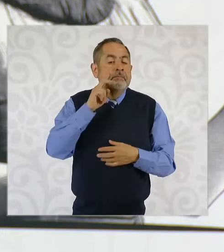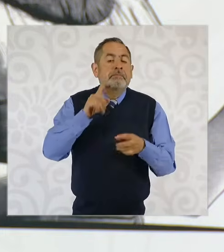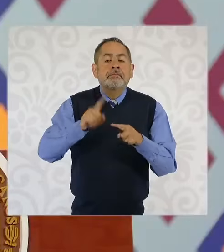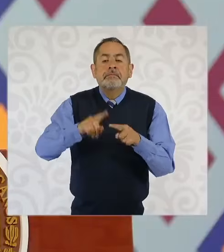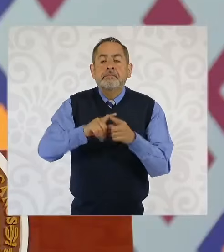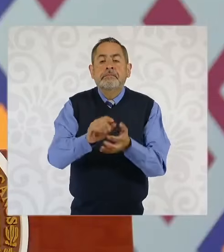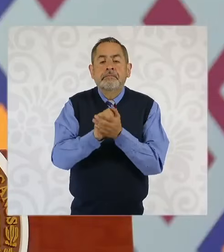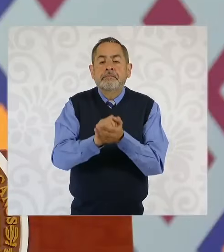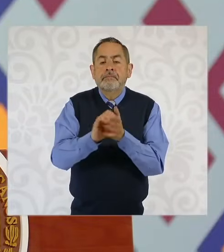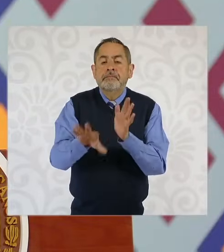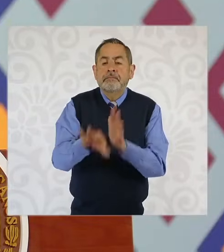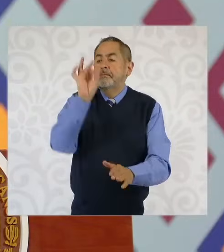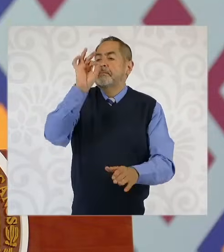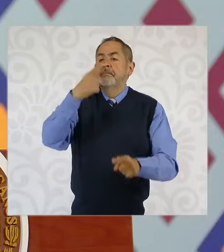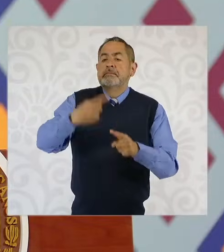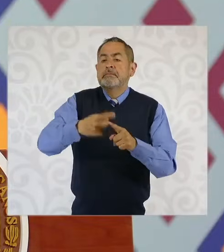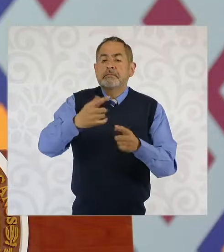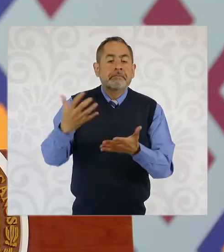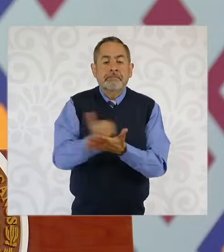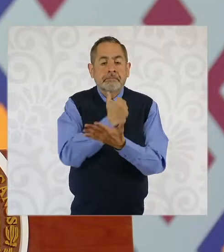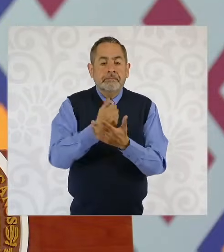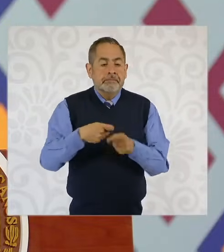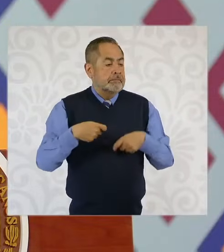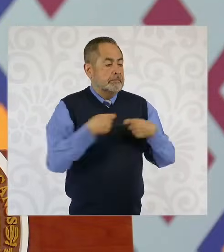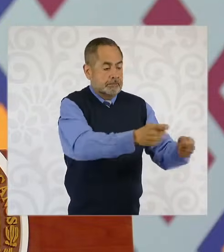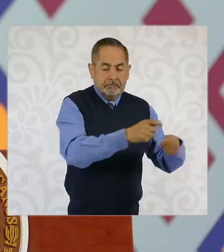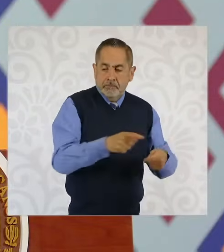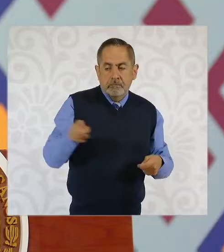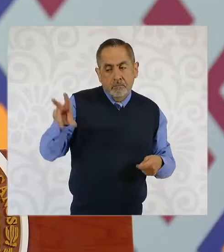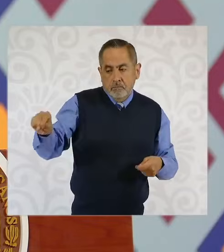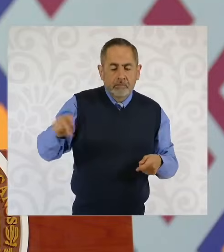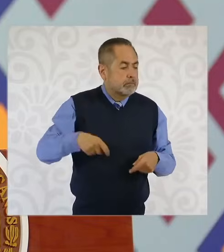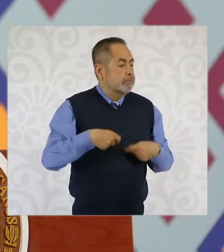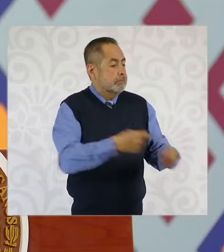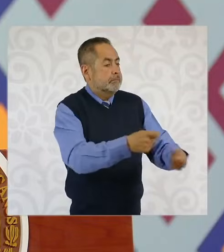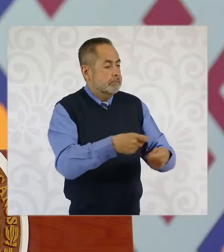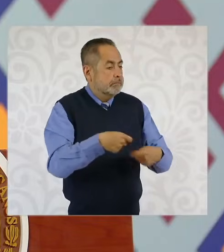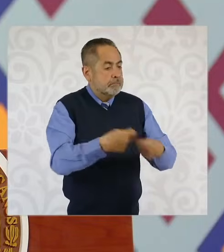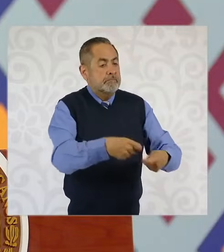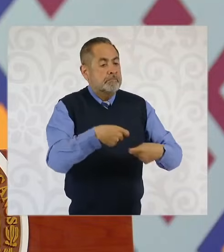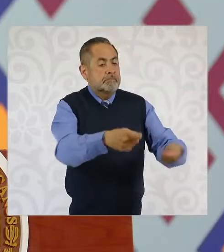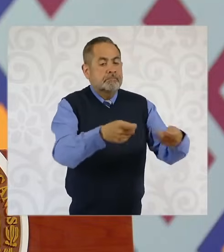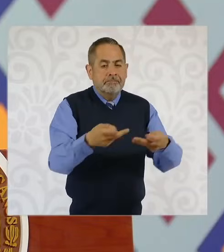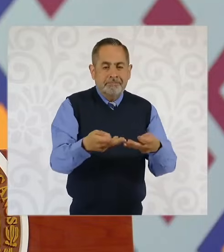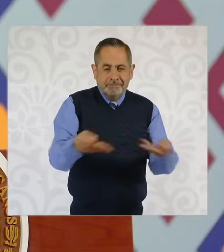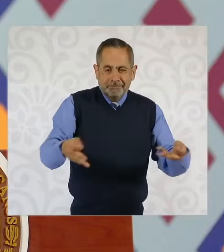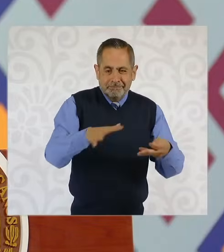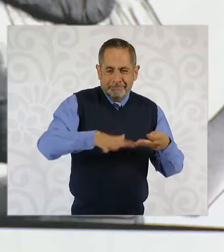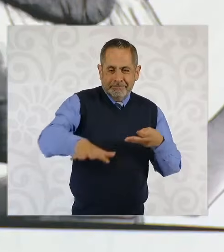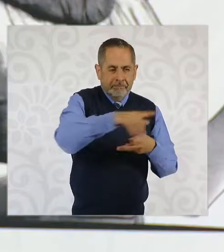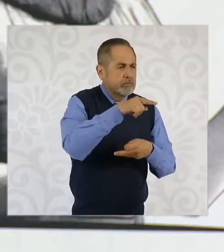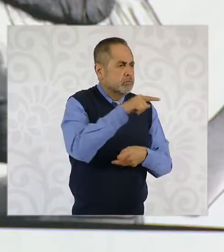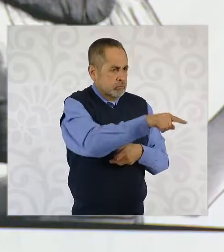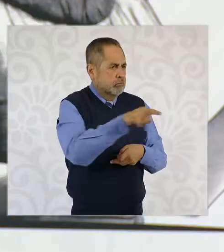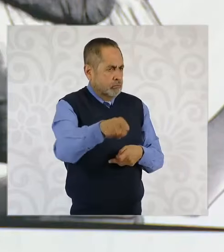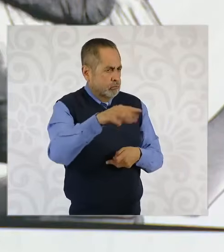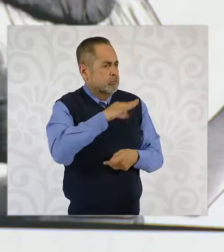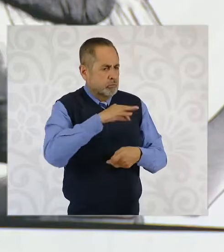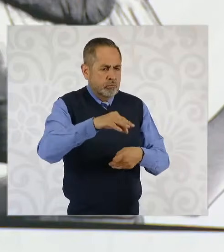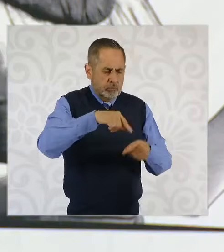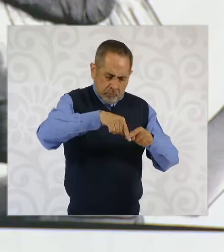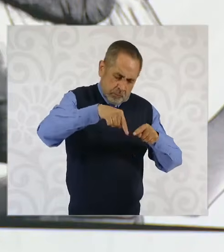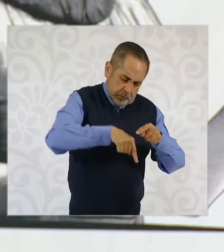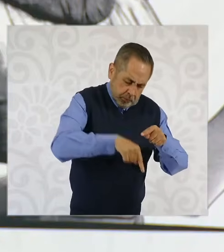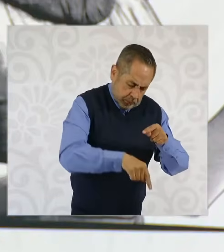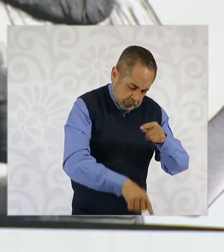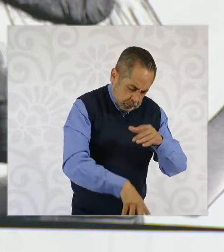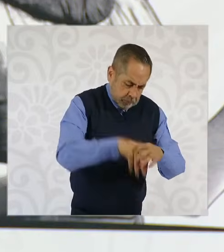objetivo con privatizar el territorio nacional en donde había posibles reservas de petróleo